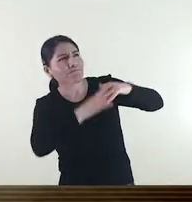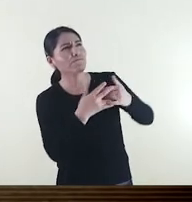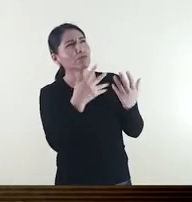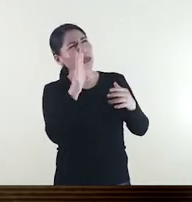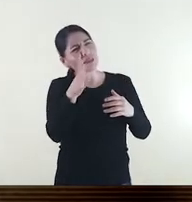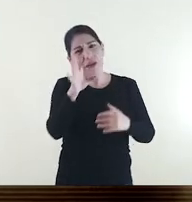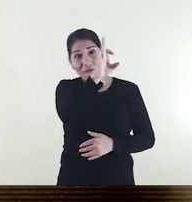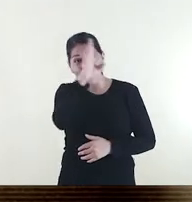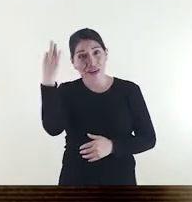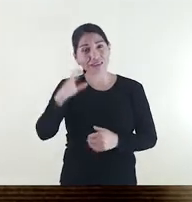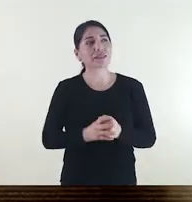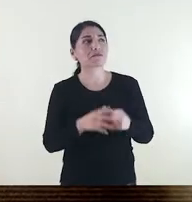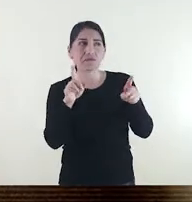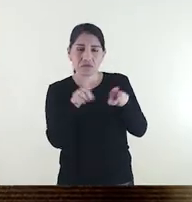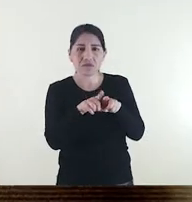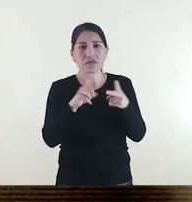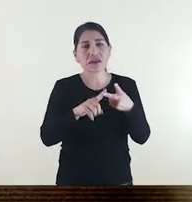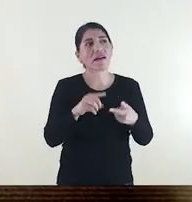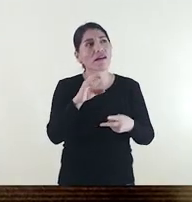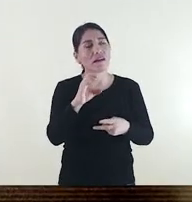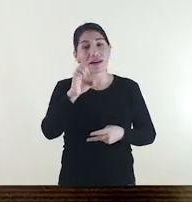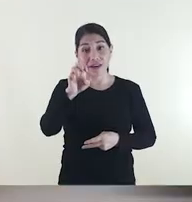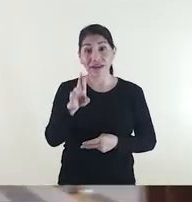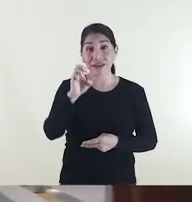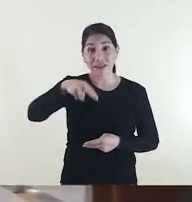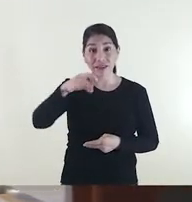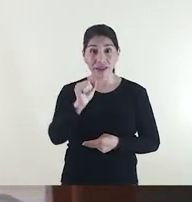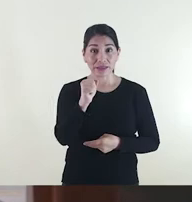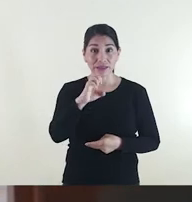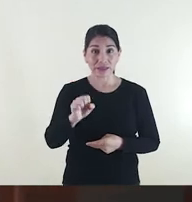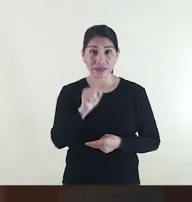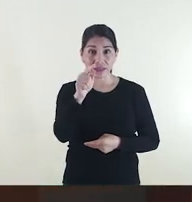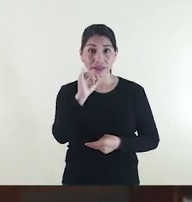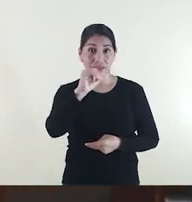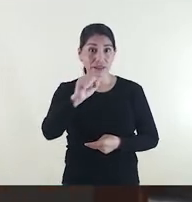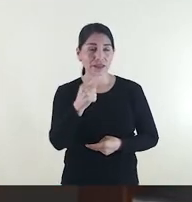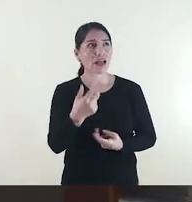francesa, aunque su estilo tenga algo de renacentista. Varios constructores fueron los que participaron